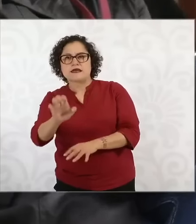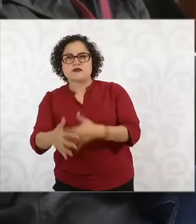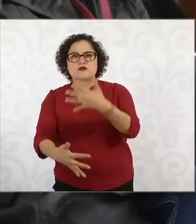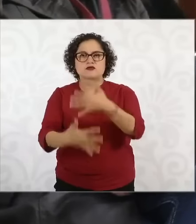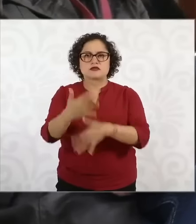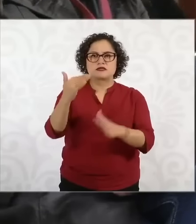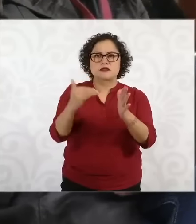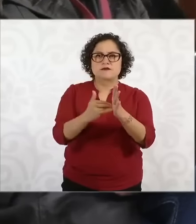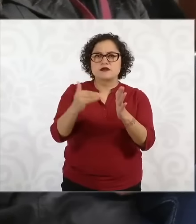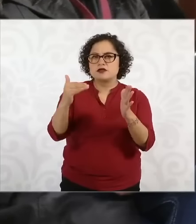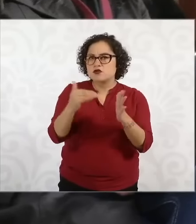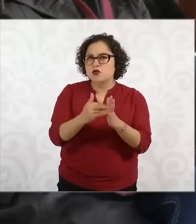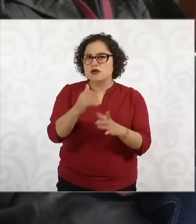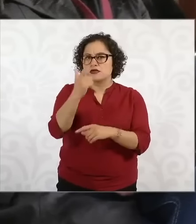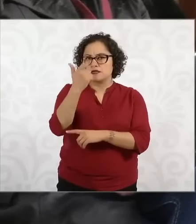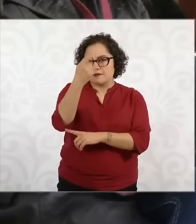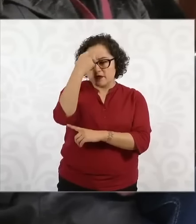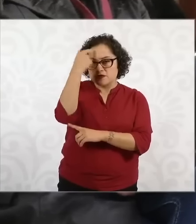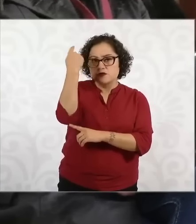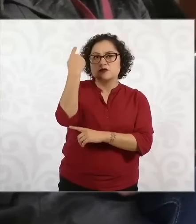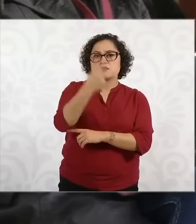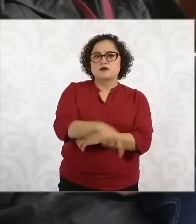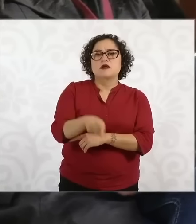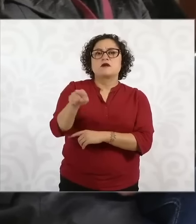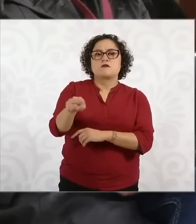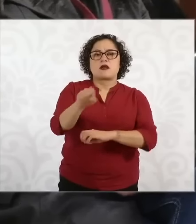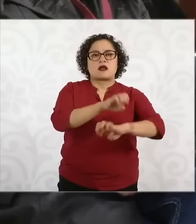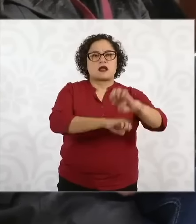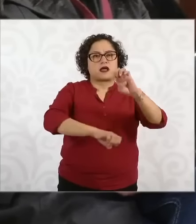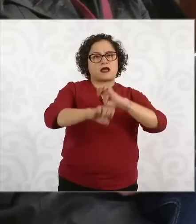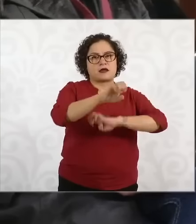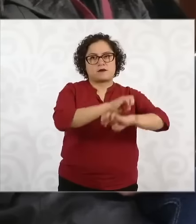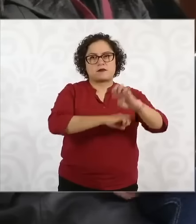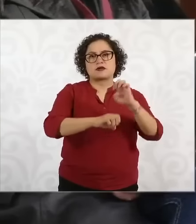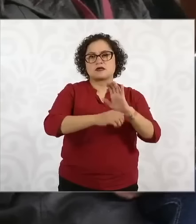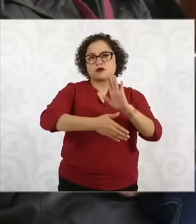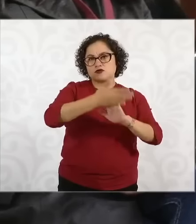a perforación y construcción petrolera del norte y rí operadora de servicios múltiples, empresas